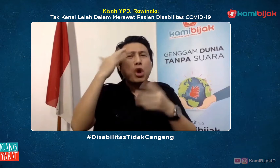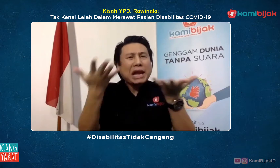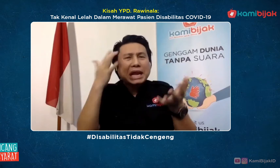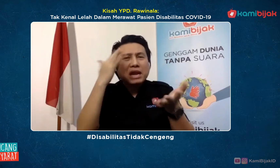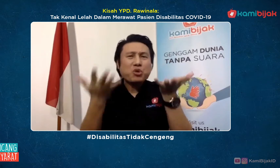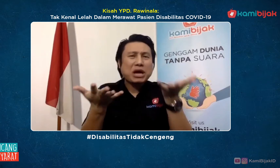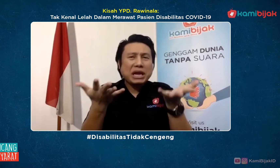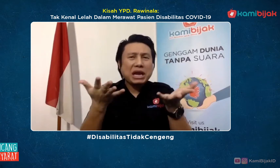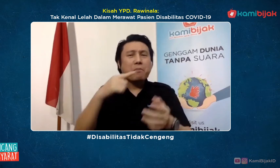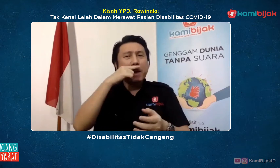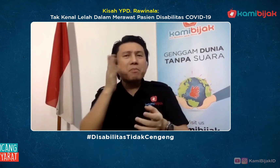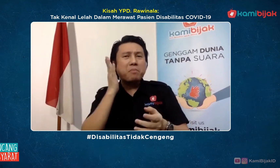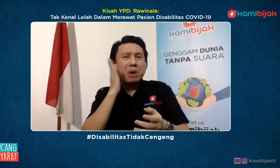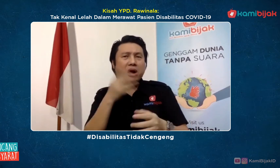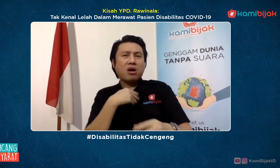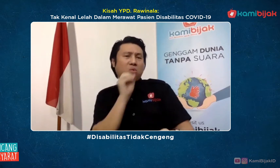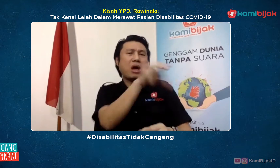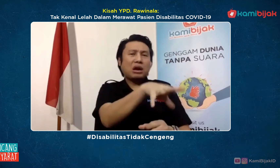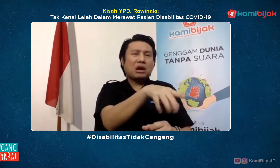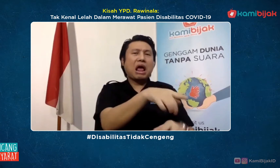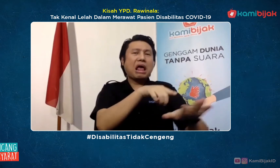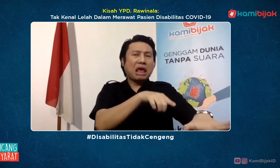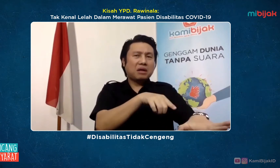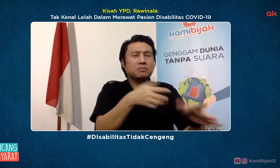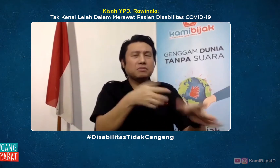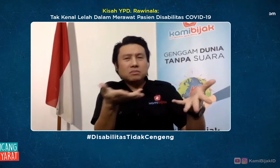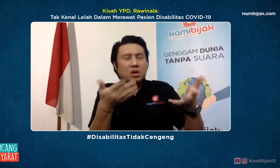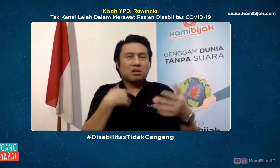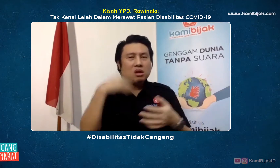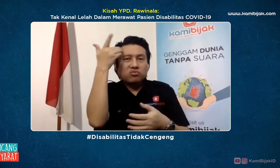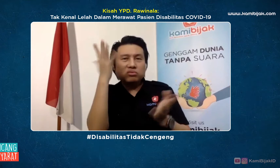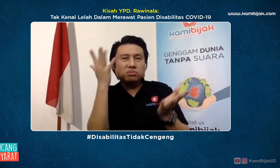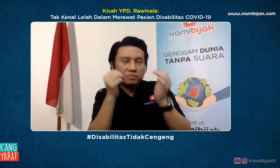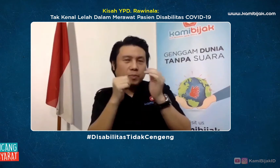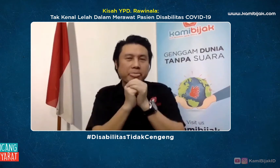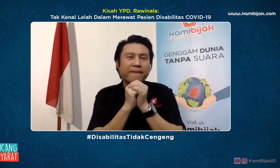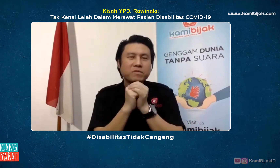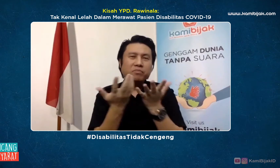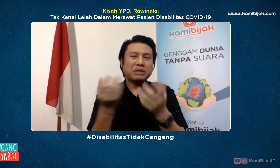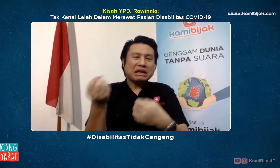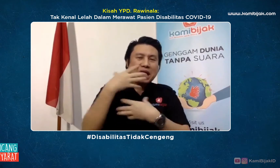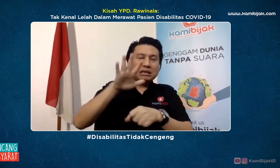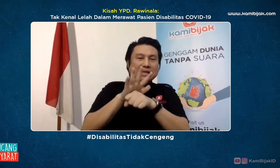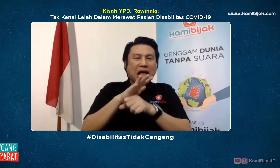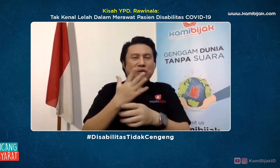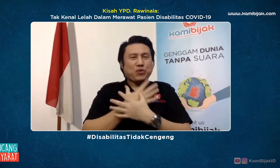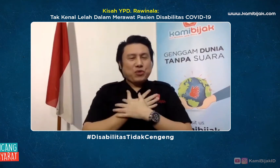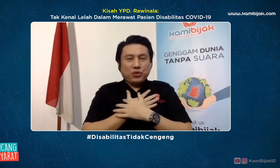Diduga tertular dari orangtuanya.